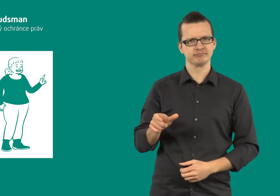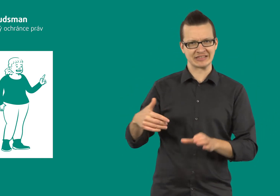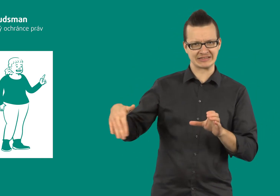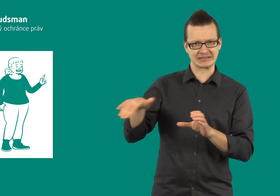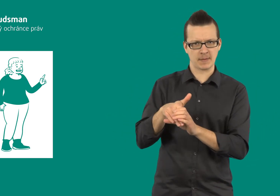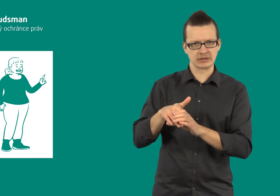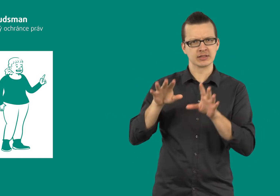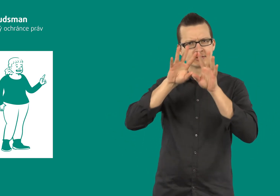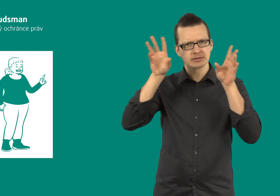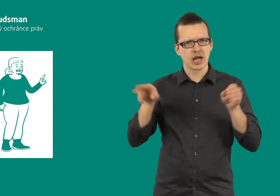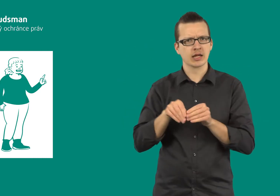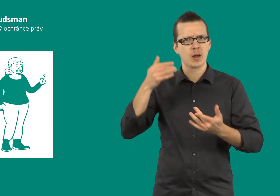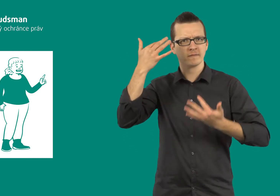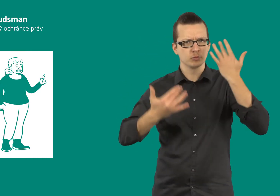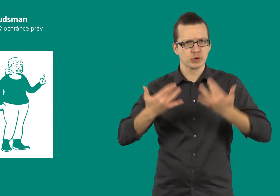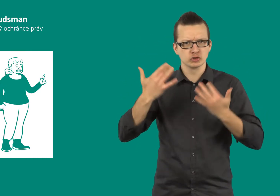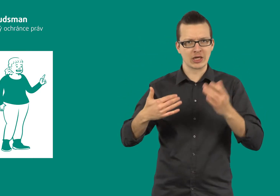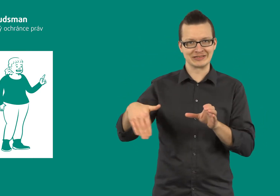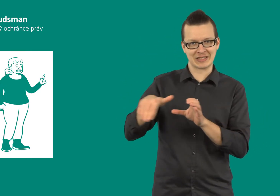Z celkového počtu zaměstnanců